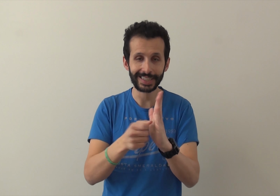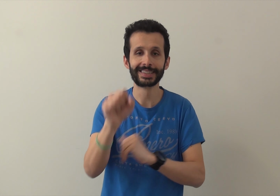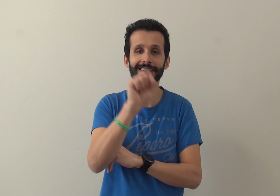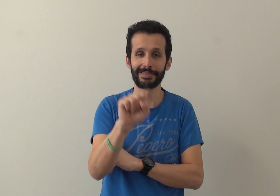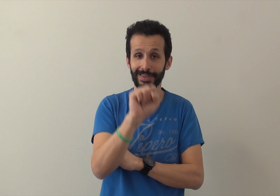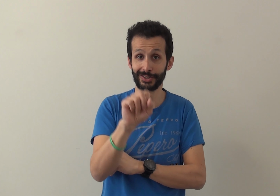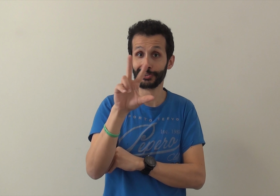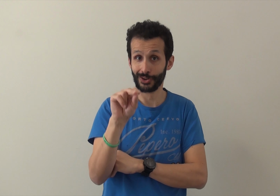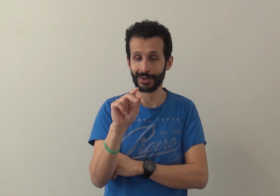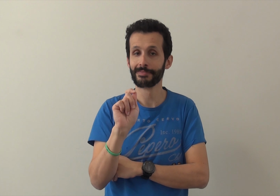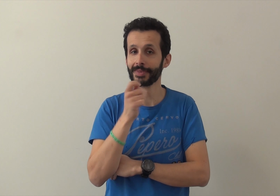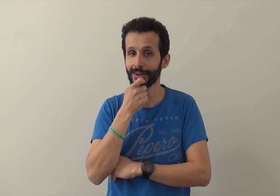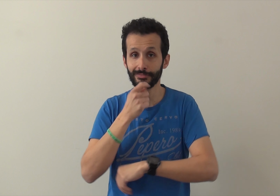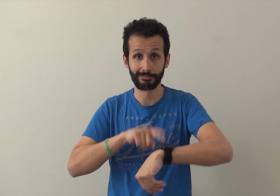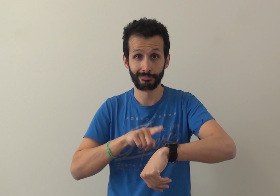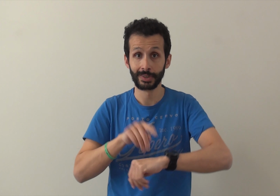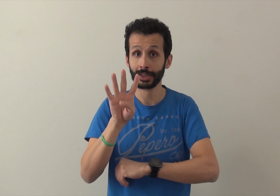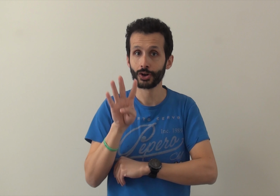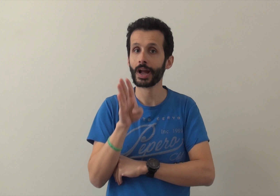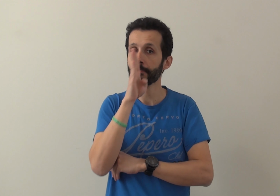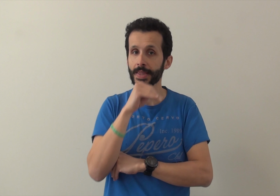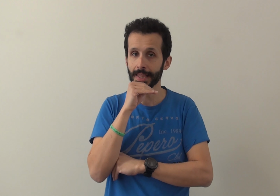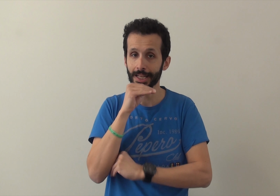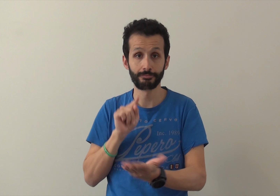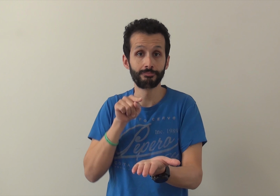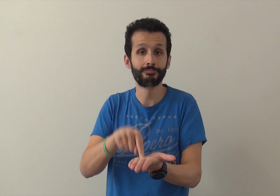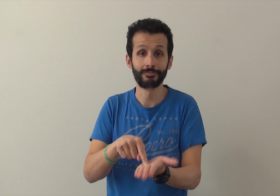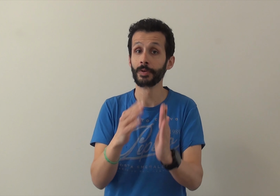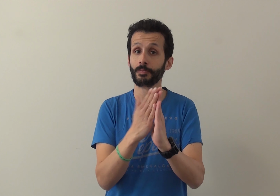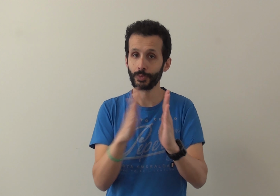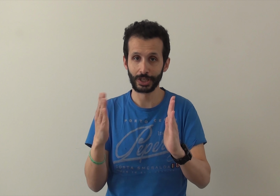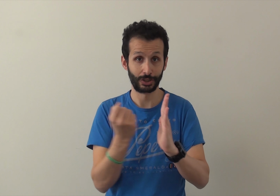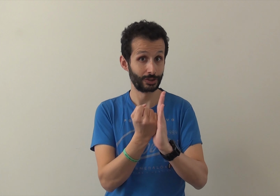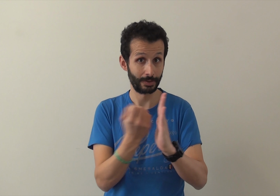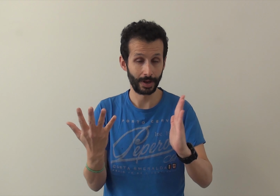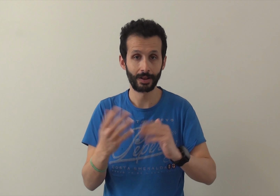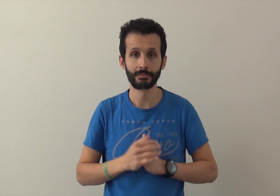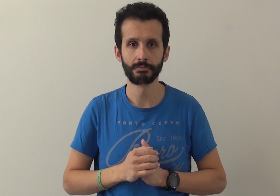Samedi 30 mars à 16h à la bibliothèque Chaptal.